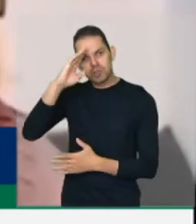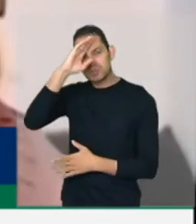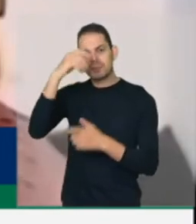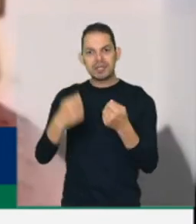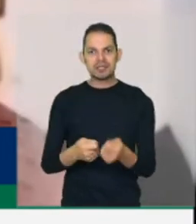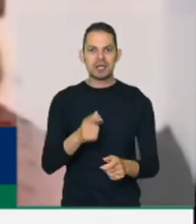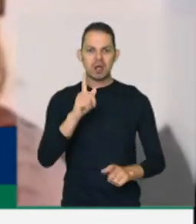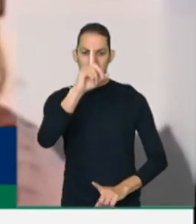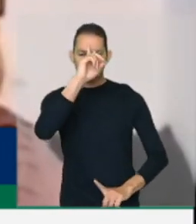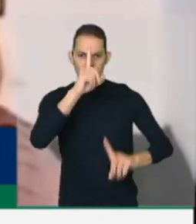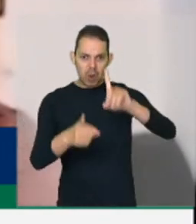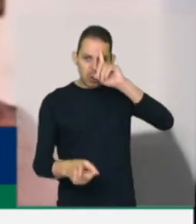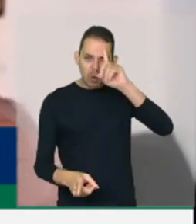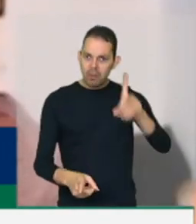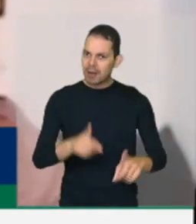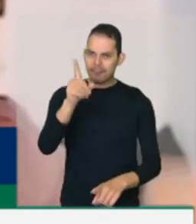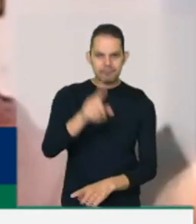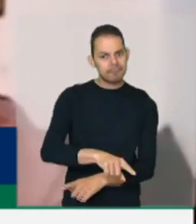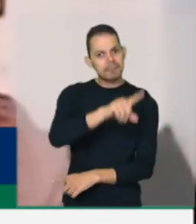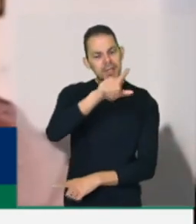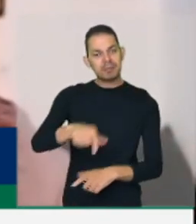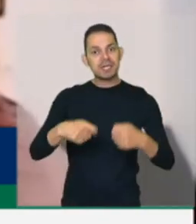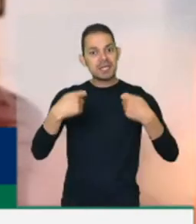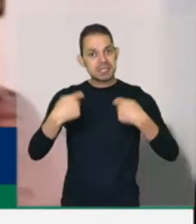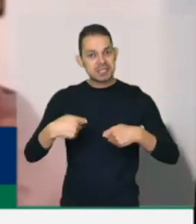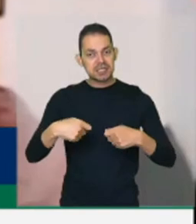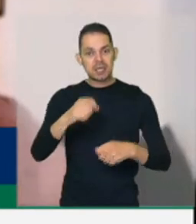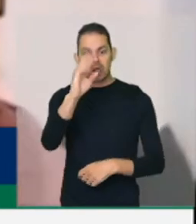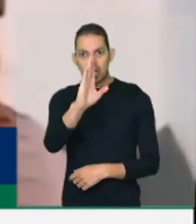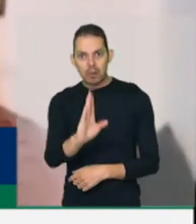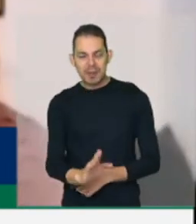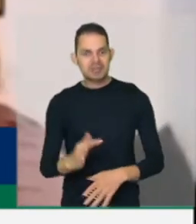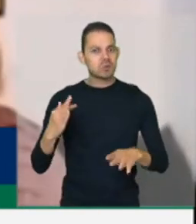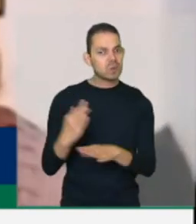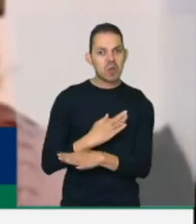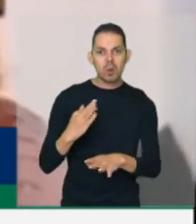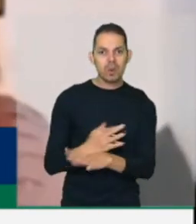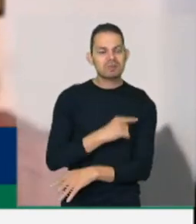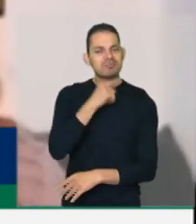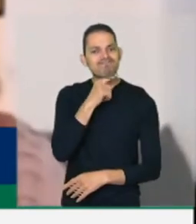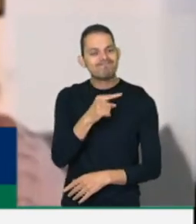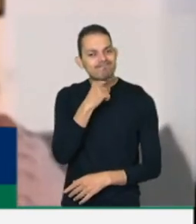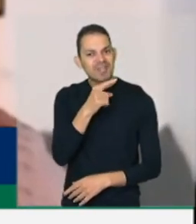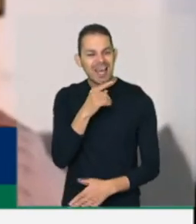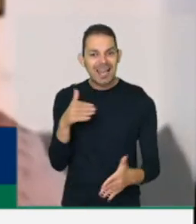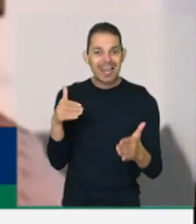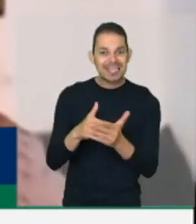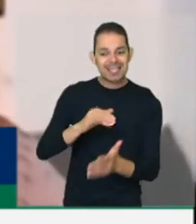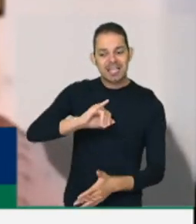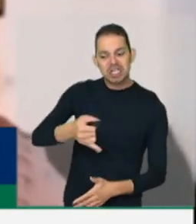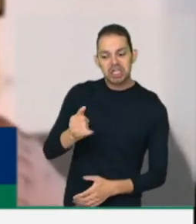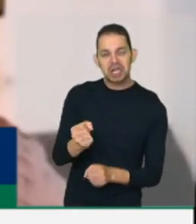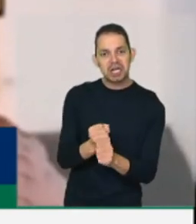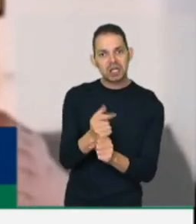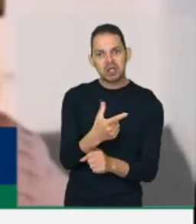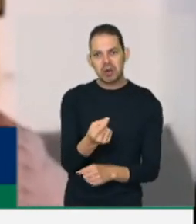IMPEACHMENT QUE NÓS PRECISAMOS FAZER. NÓS PRECISAMOS IMPEDIR O BRASIL NÃO AGUENTA ESTE GOVERNO ATÉ JANEIRO DE 2023. PARA A NÓS PRECISAMOS OXIGENAR ESSE PAÍ